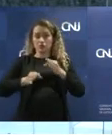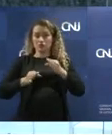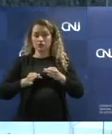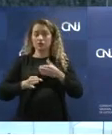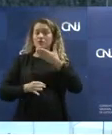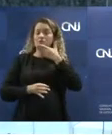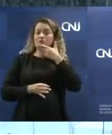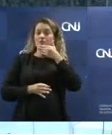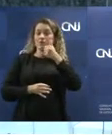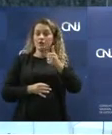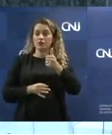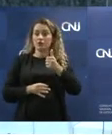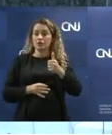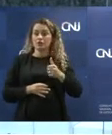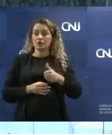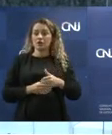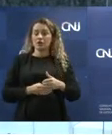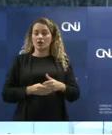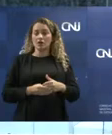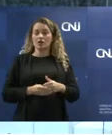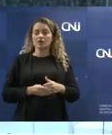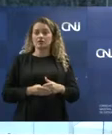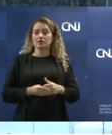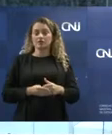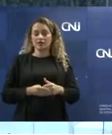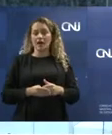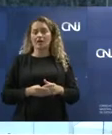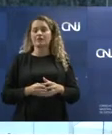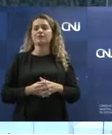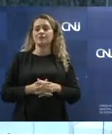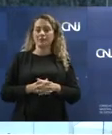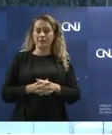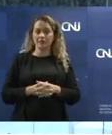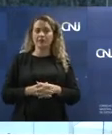e contribuindo com a judicialização de procedimentos no nosso país.